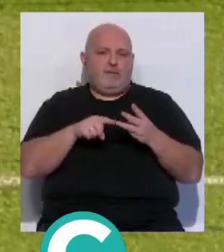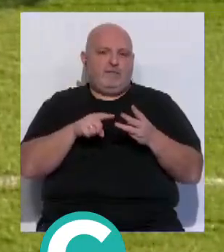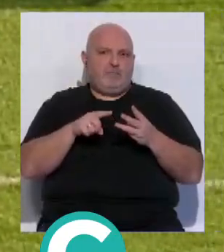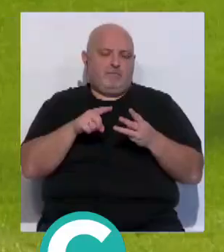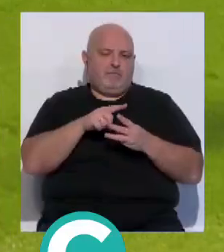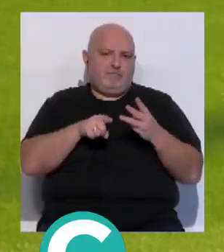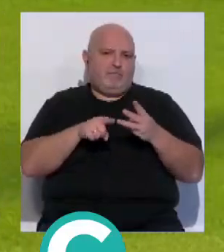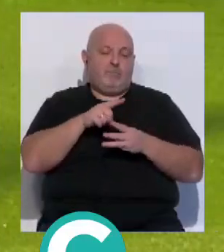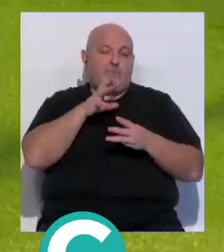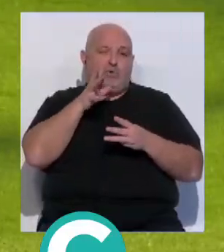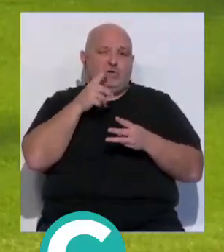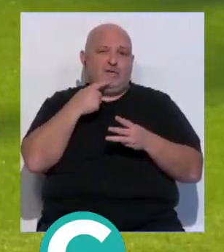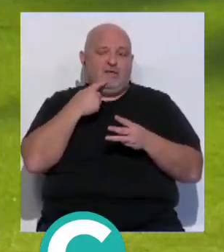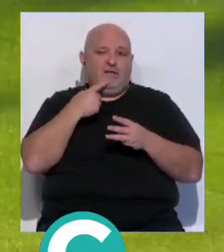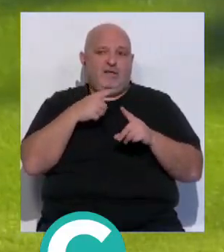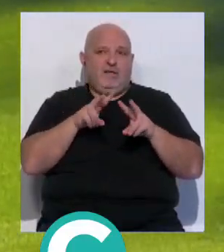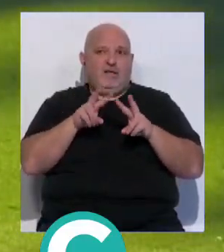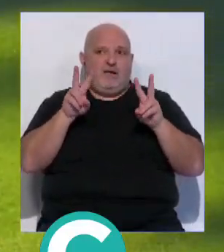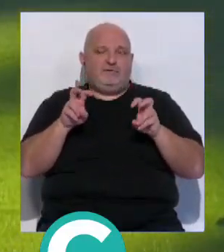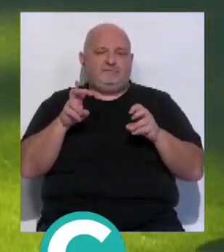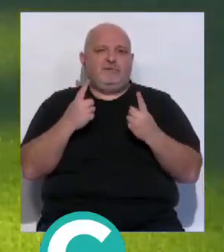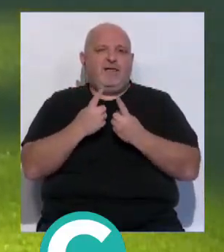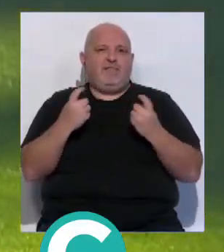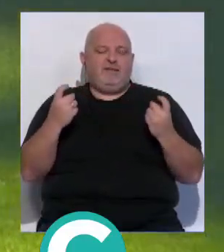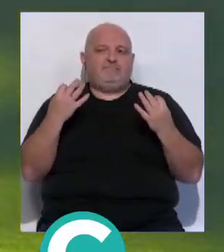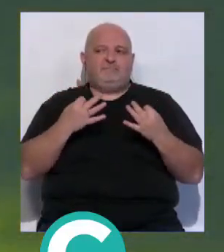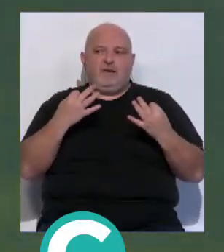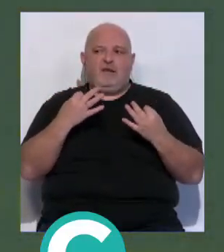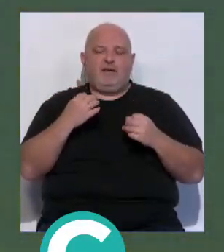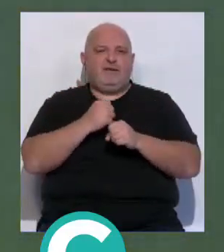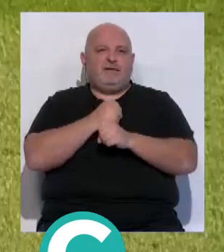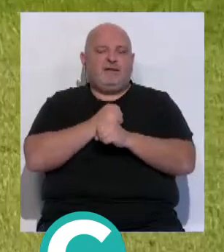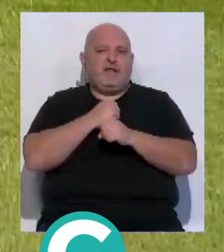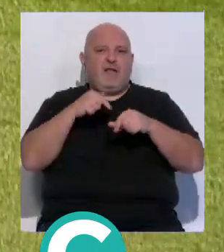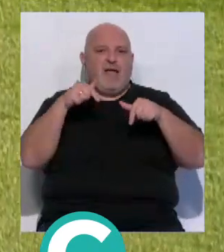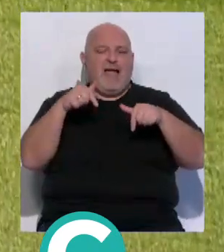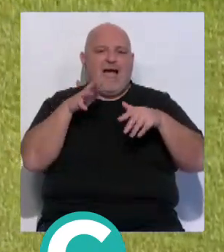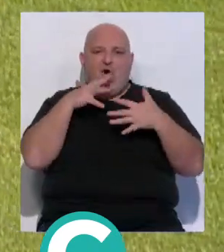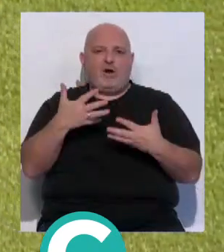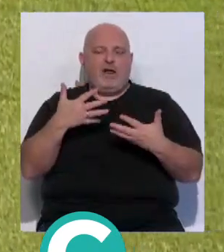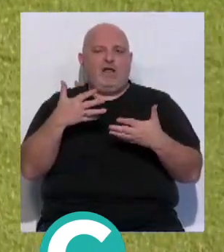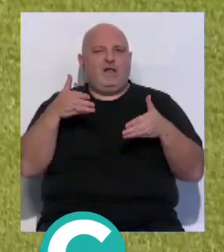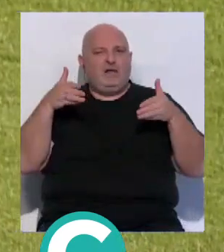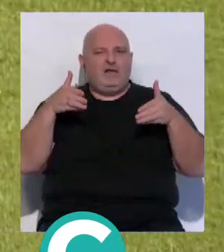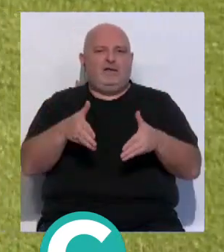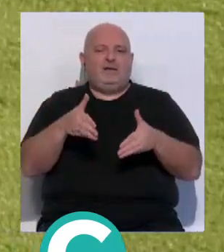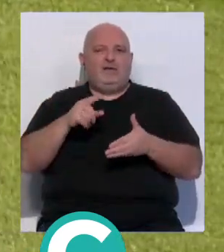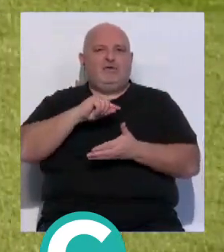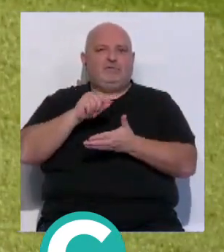importantes por eso se decíamos el de la necesidad se está trabajando ahora en la contratación de Un